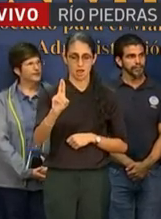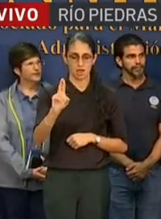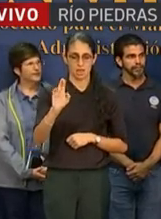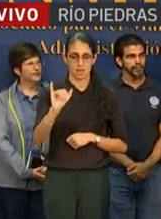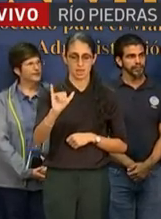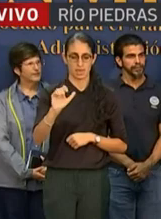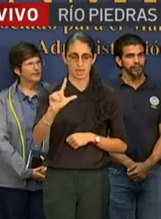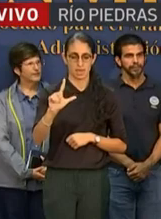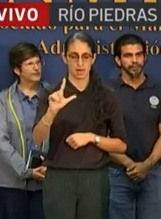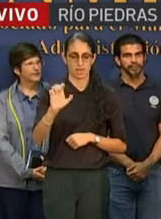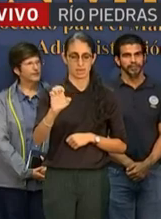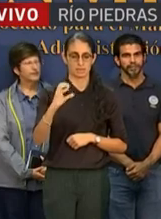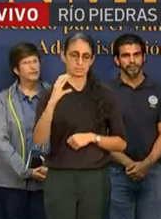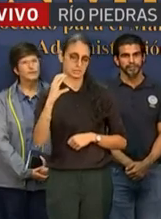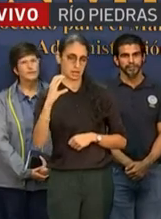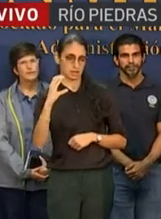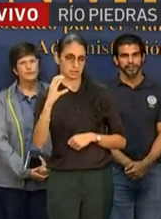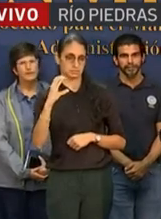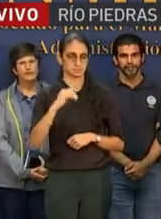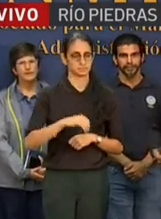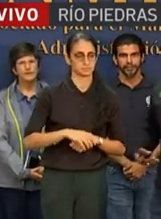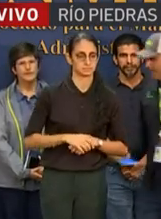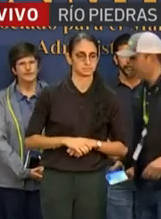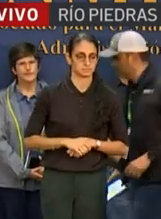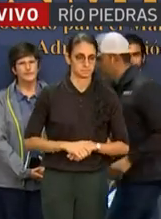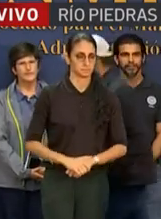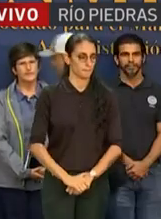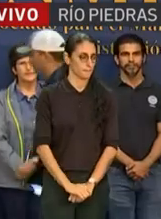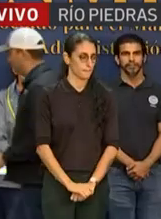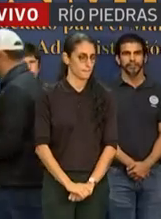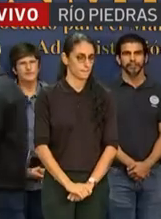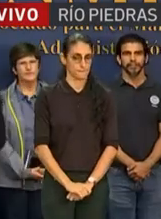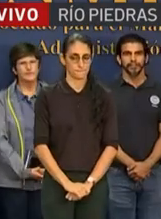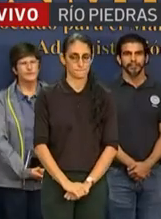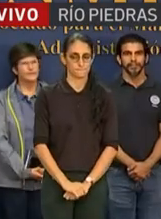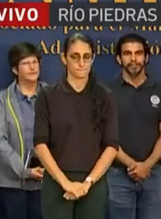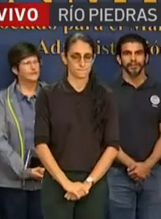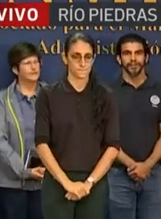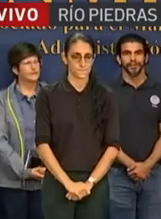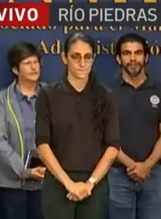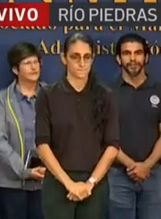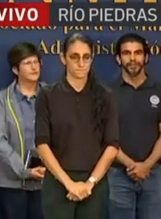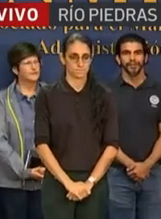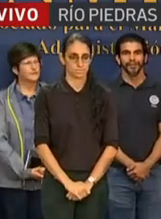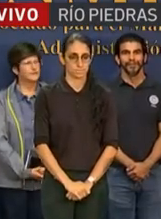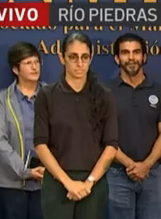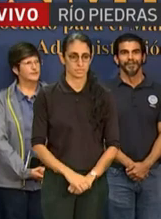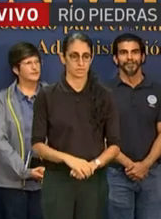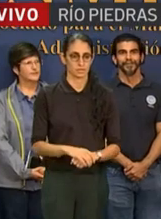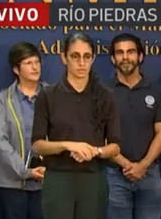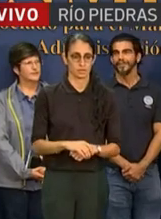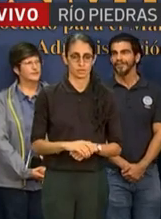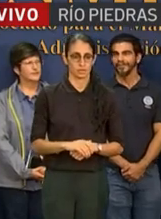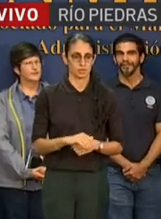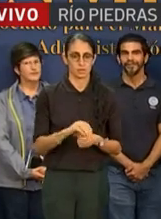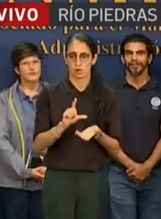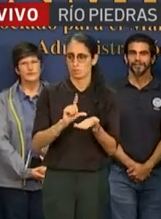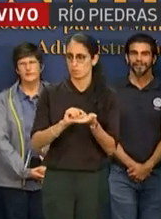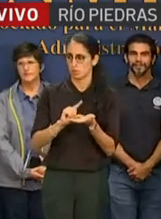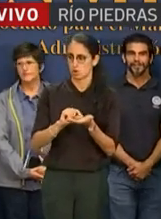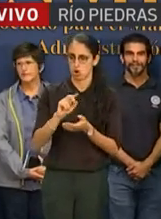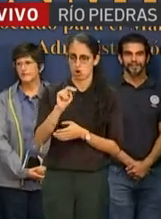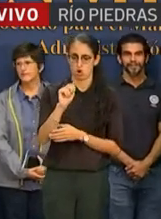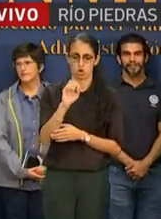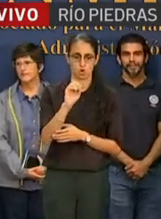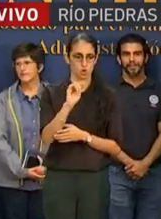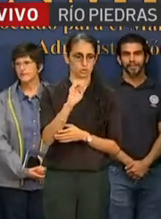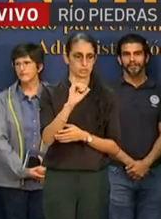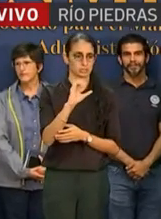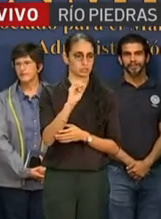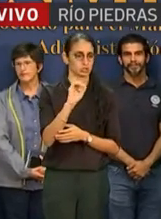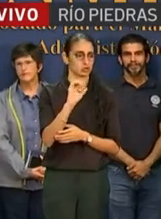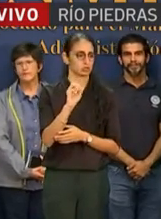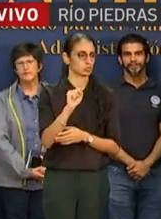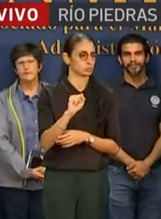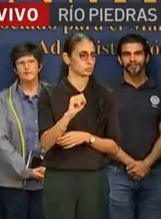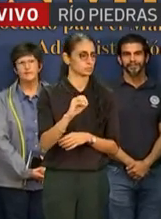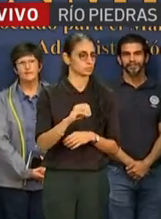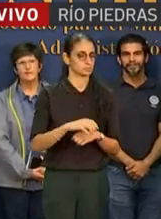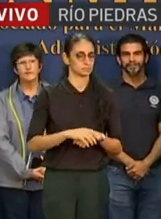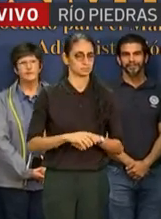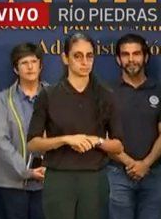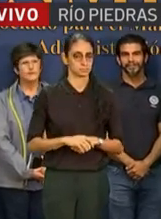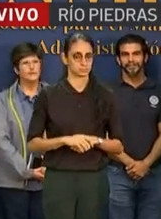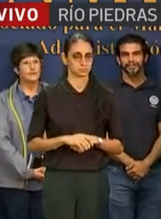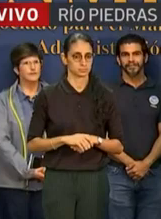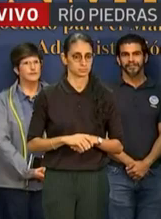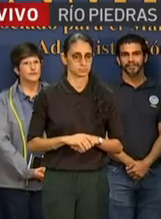ADELANTE FUERA TE PUEDO DAR EL